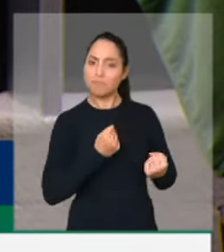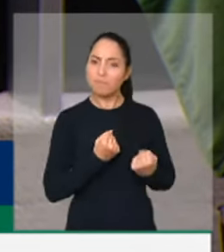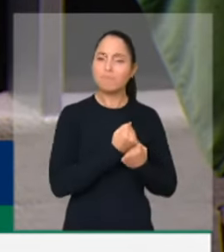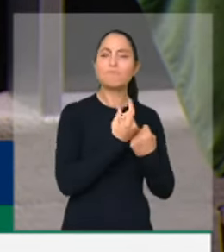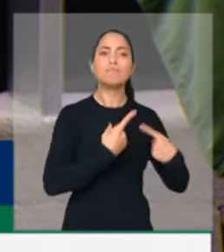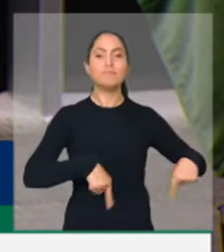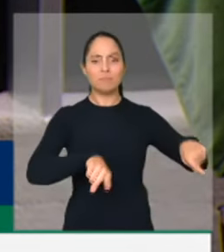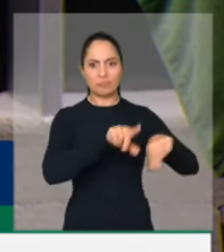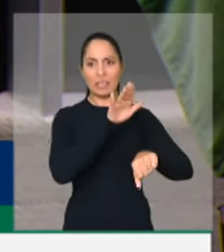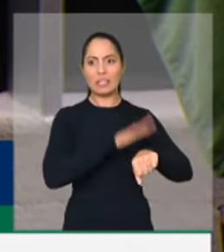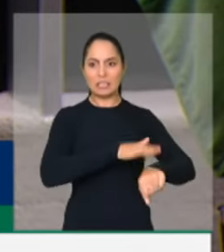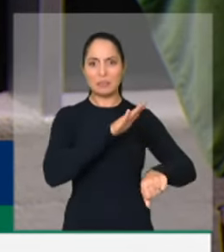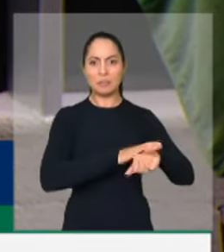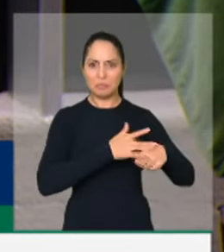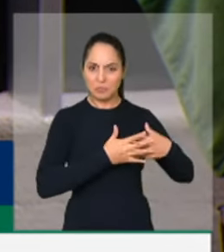MAIS DE 5 ANOS. A DECISÃO DO SUPREMO TRIBUNAL FEDERAL